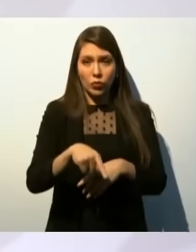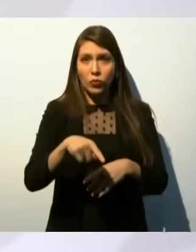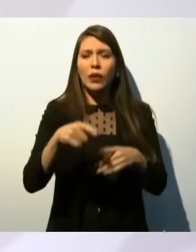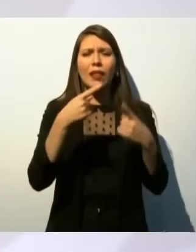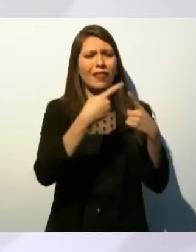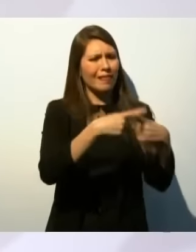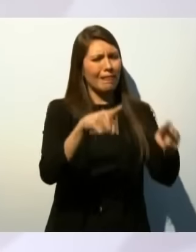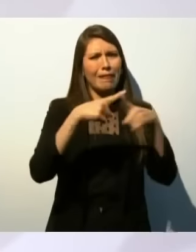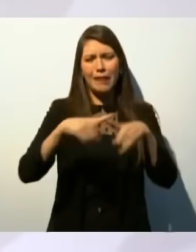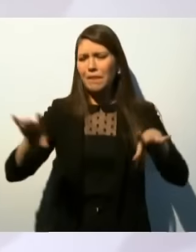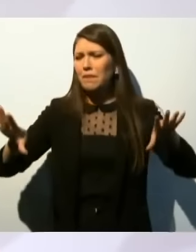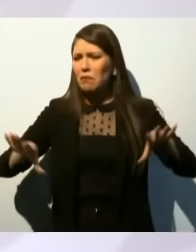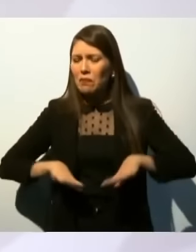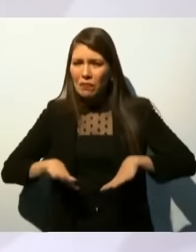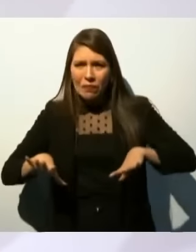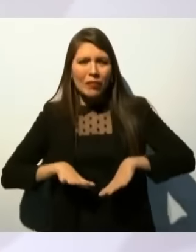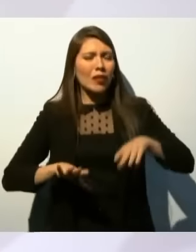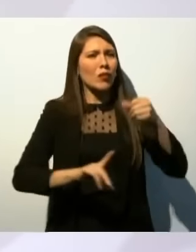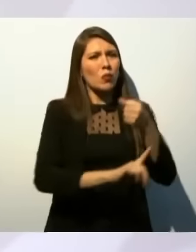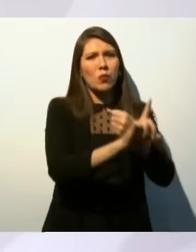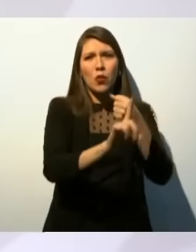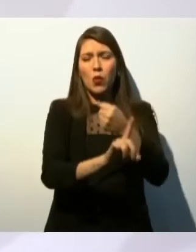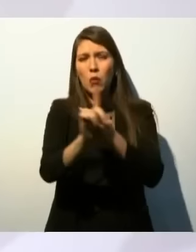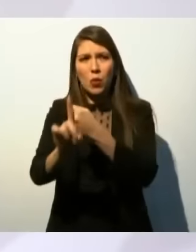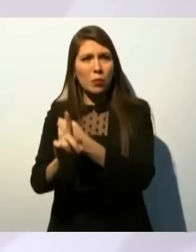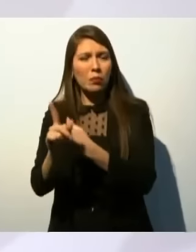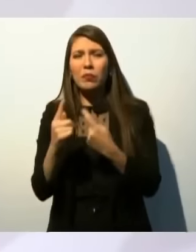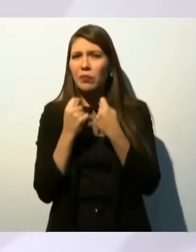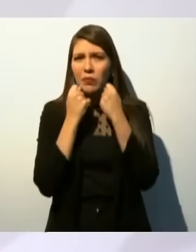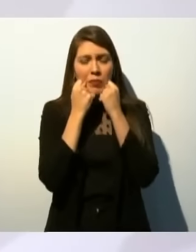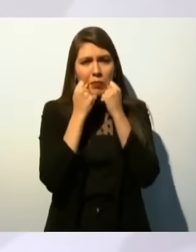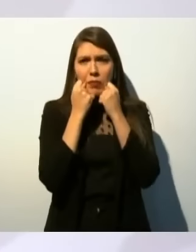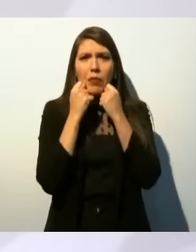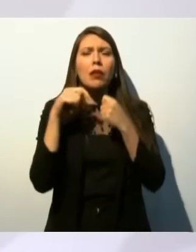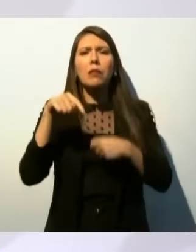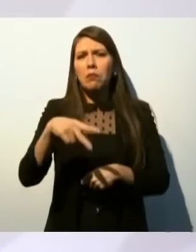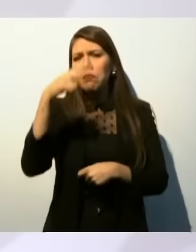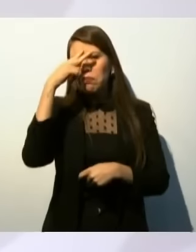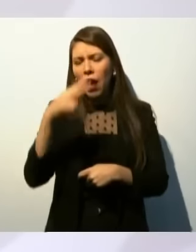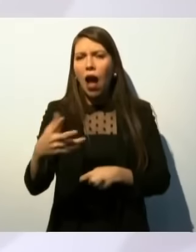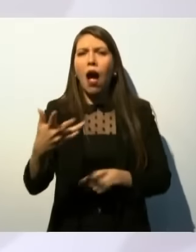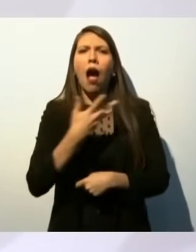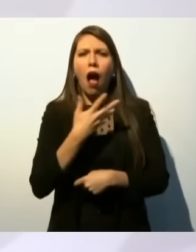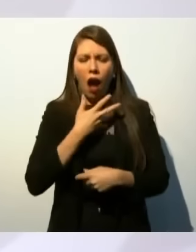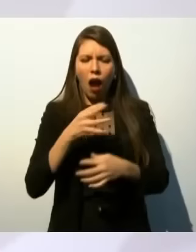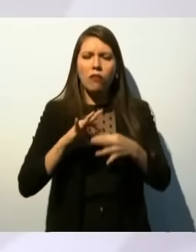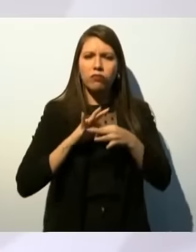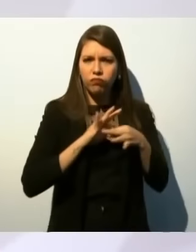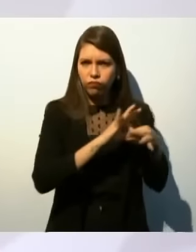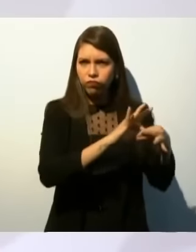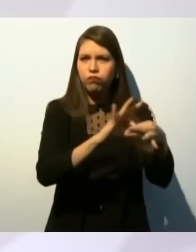complejas problemáticas se encuentra Unido en lo fundamental y siempre tratándose del